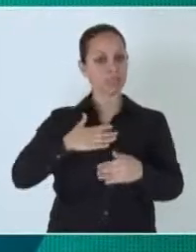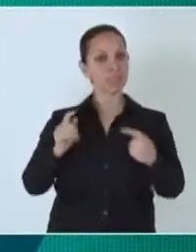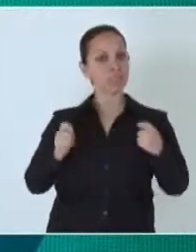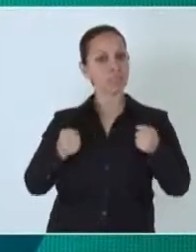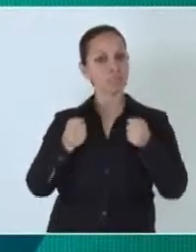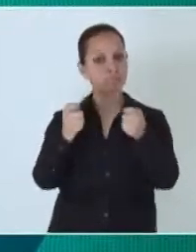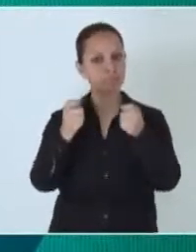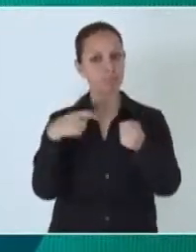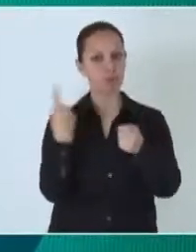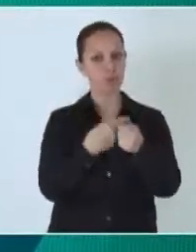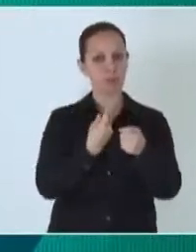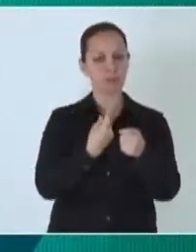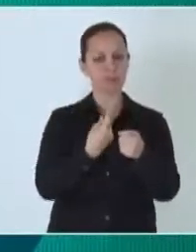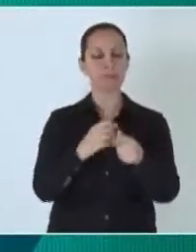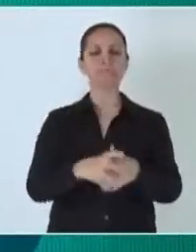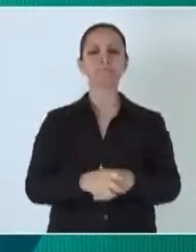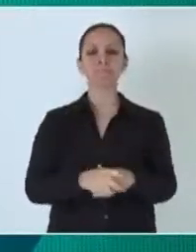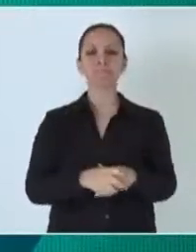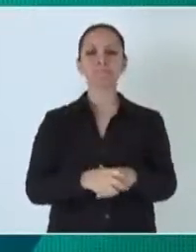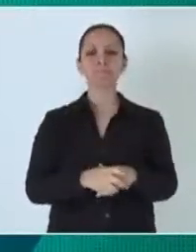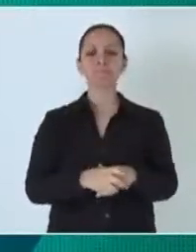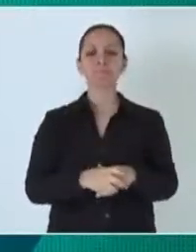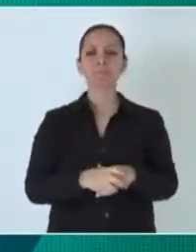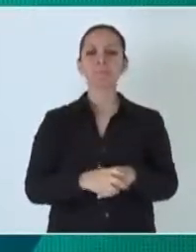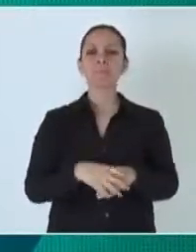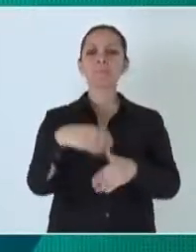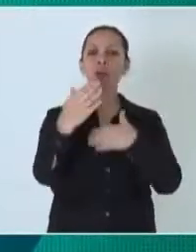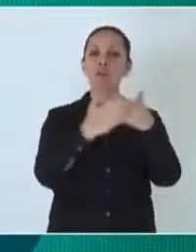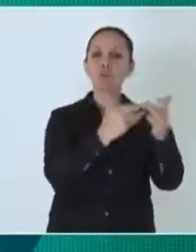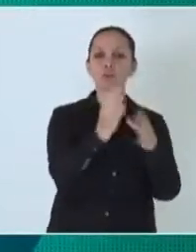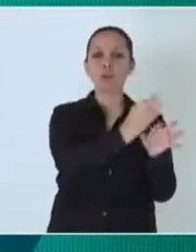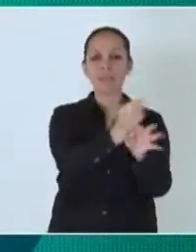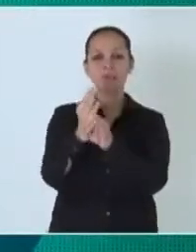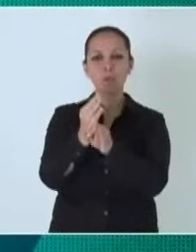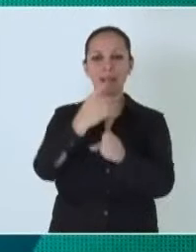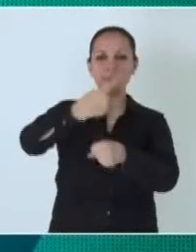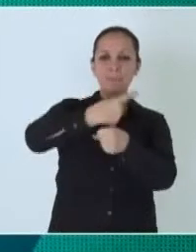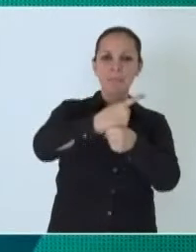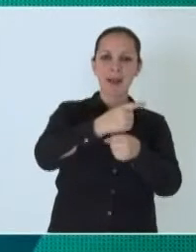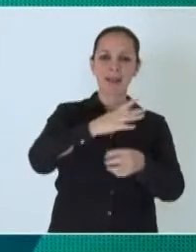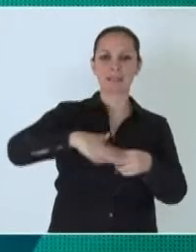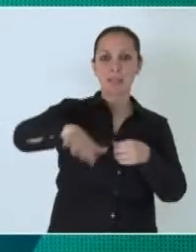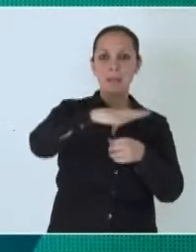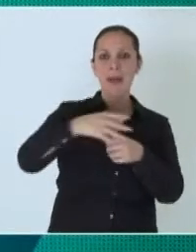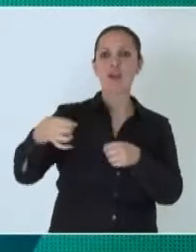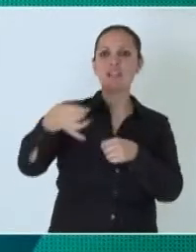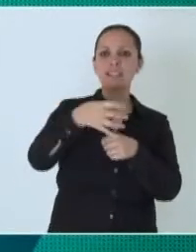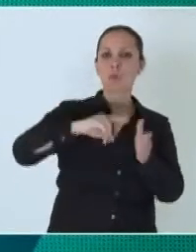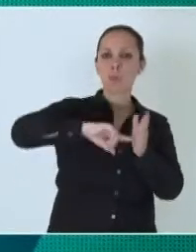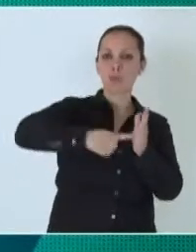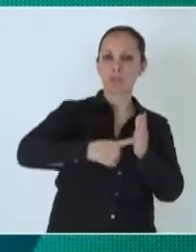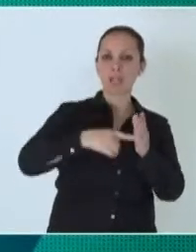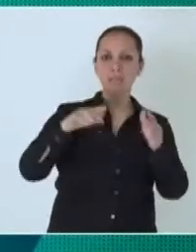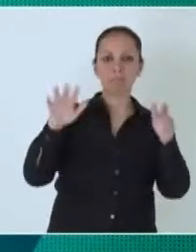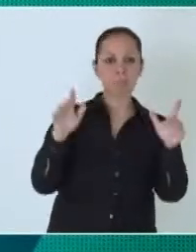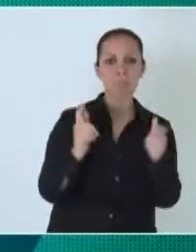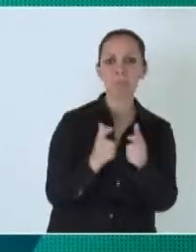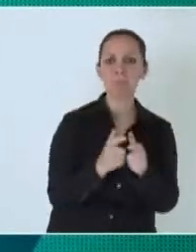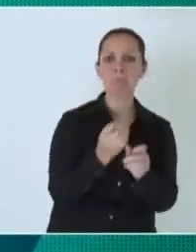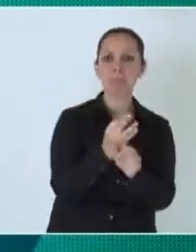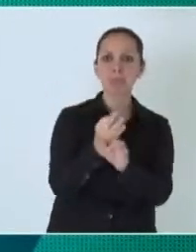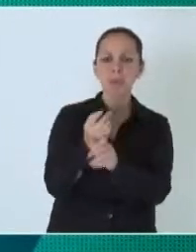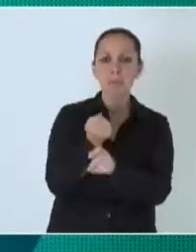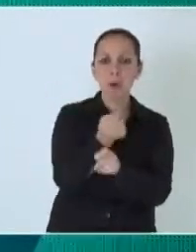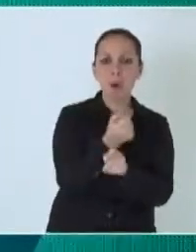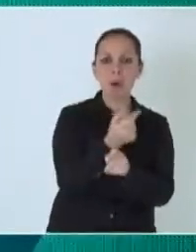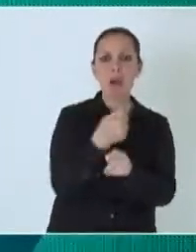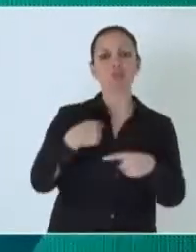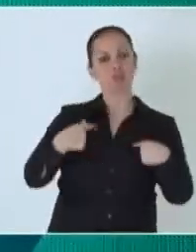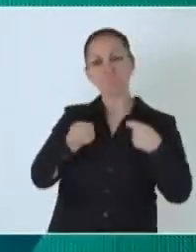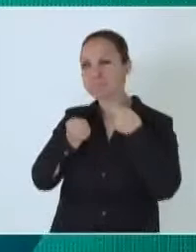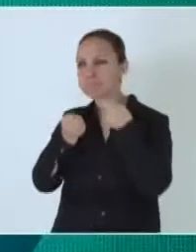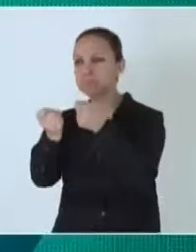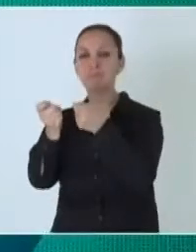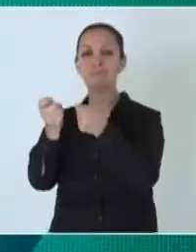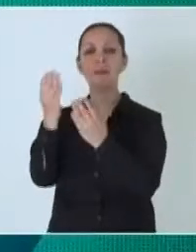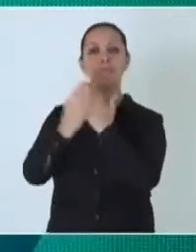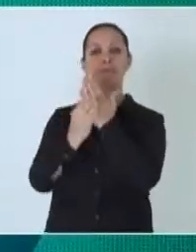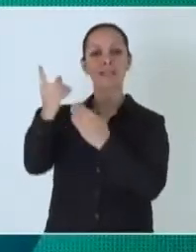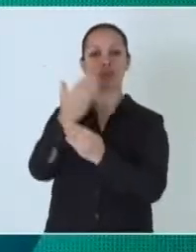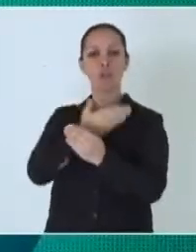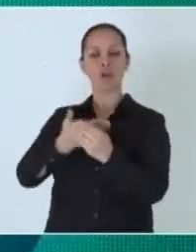CIUDAD DE BUENOS AIRES.